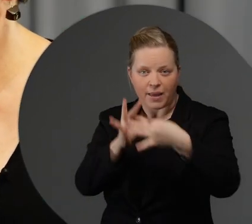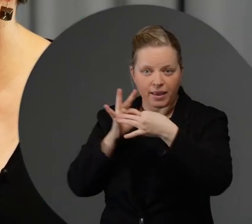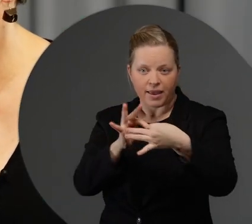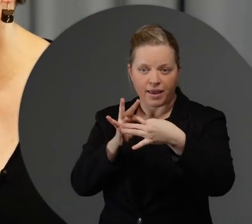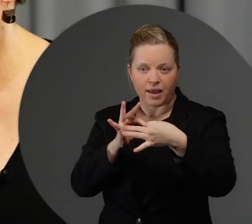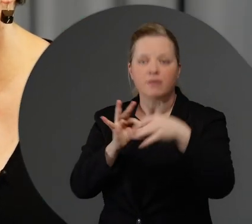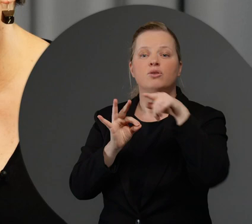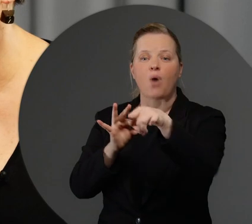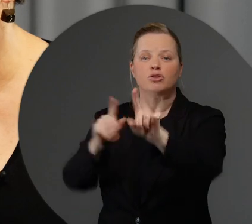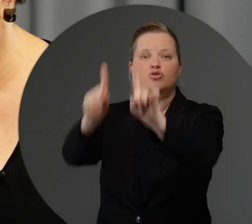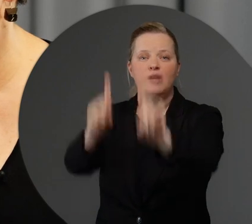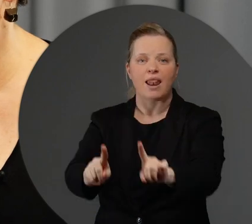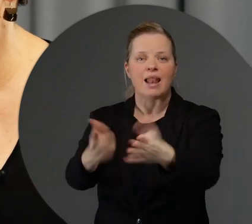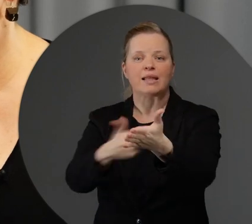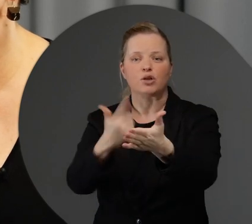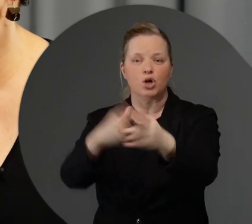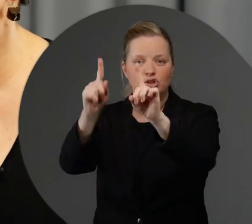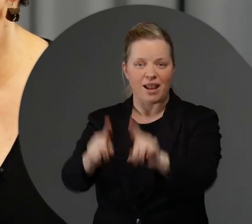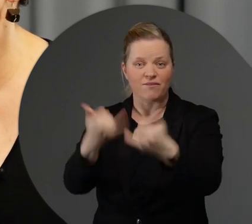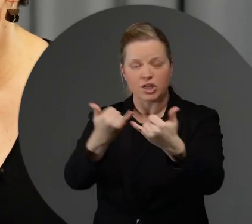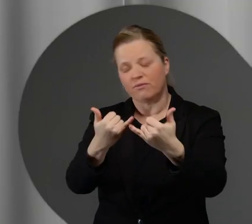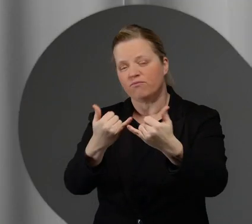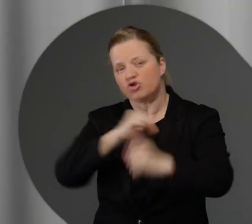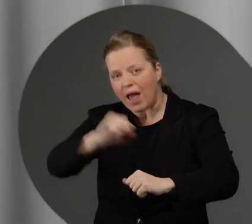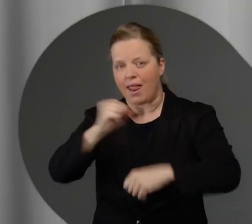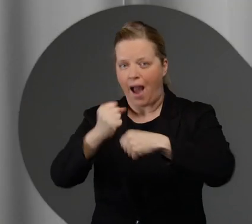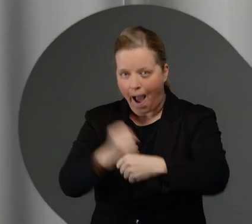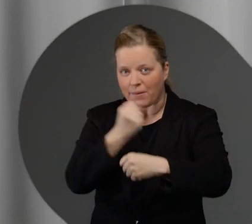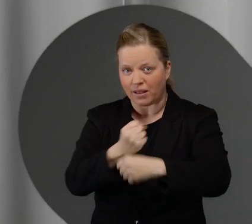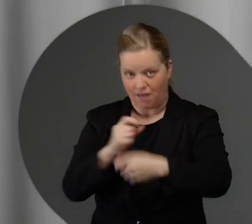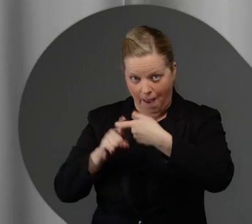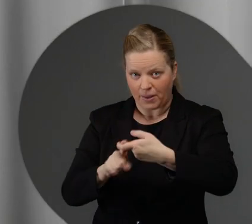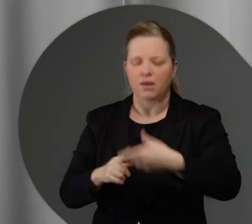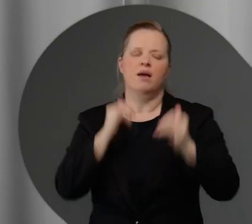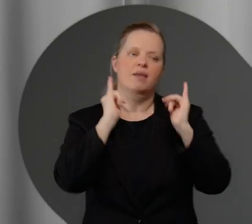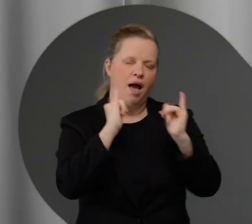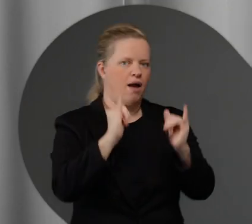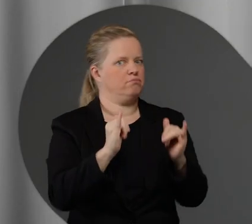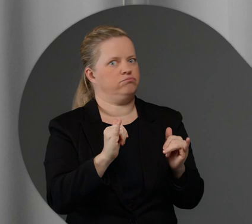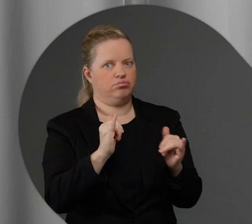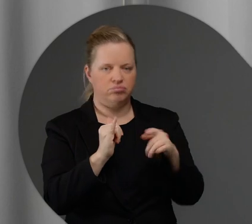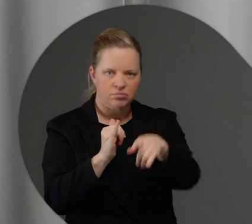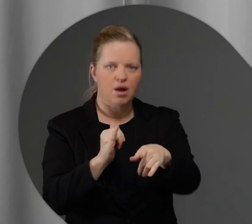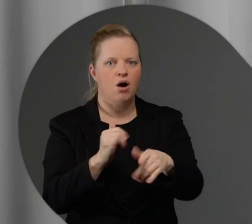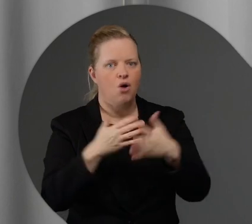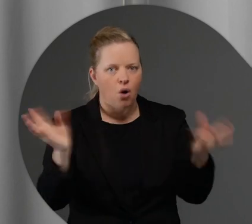wie schnell die dort arbeiten bei der Literaturstelle? Absolut. Und das ist möglichst auch eines der größten Probleme überhaupt, weil natürlich -